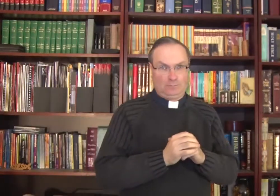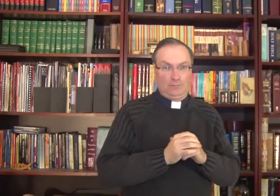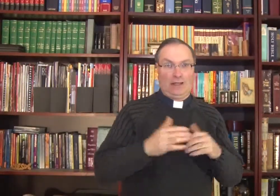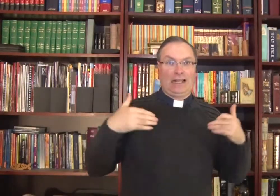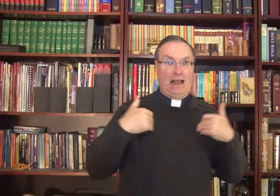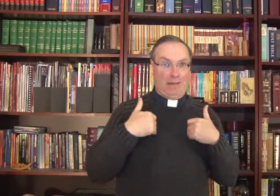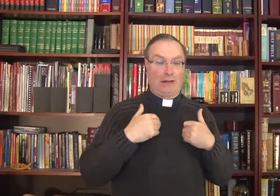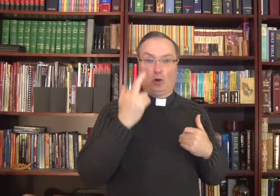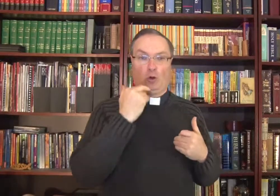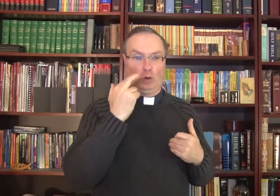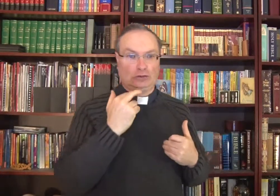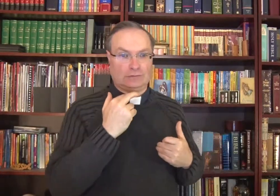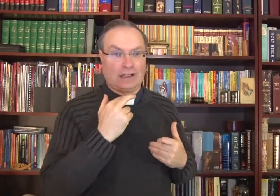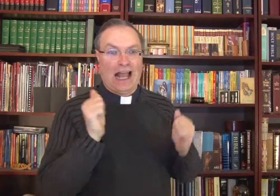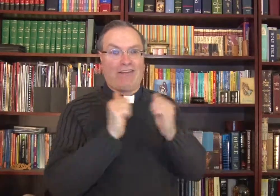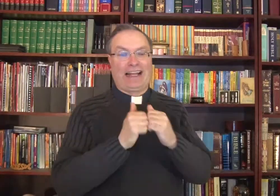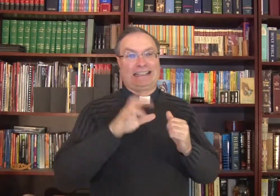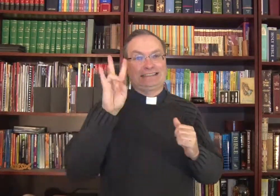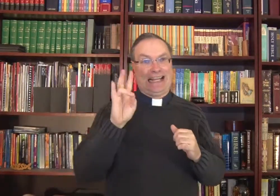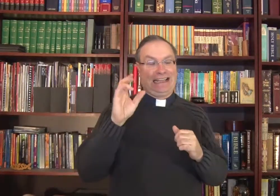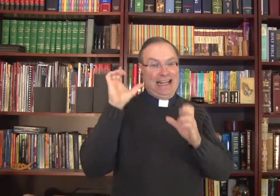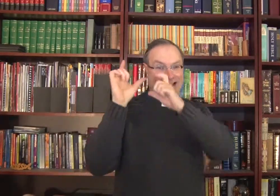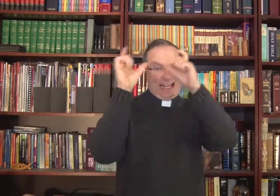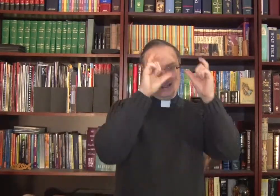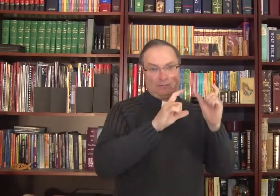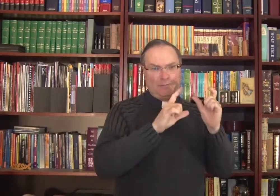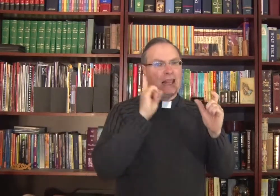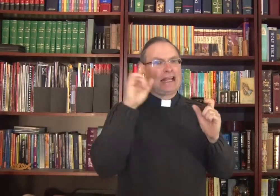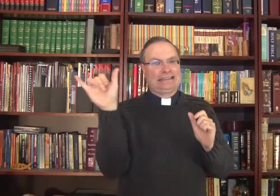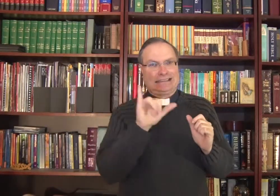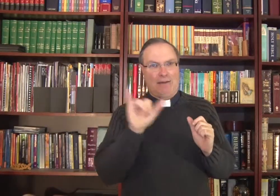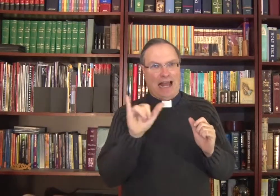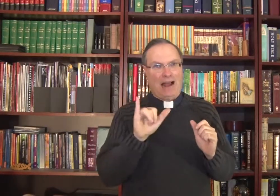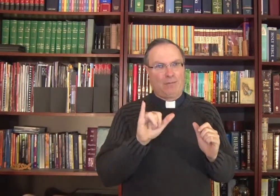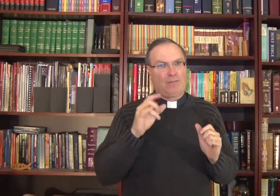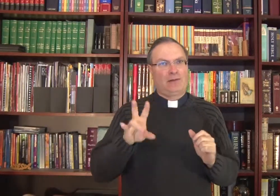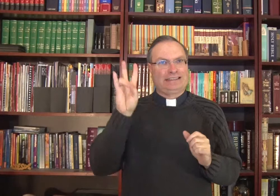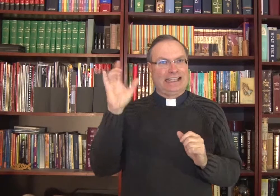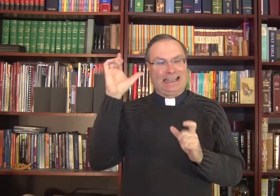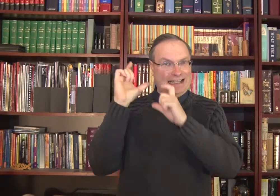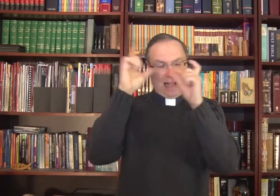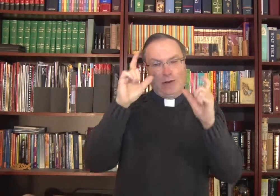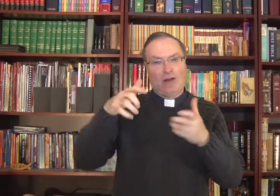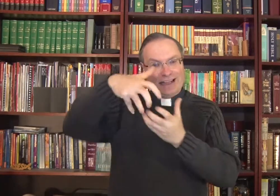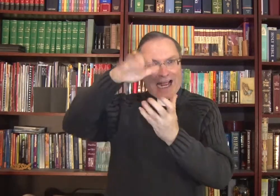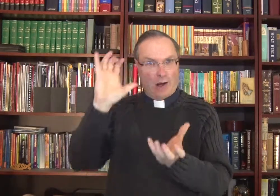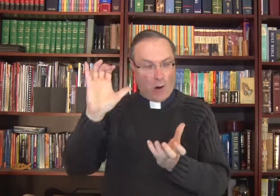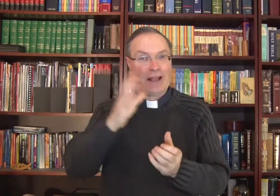La bête écarlate avec ses sept têtes est semblable aux sept têtes du dragon